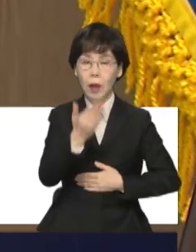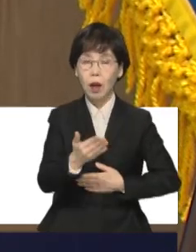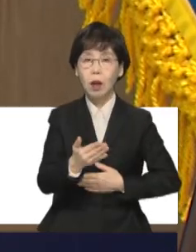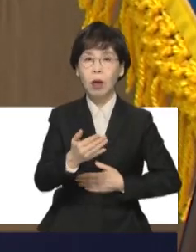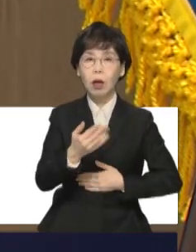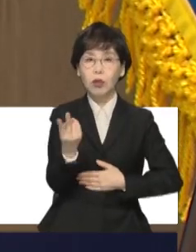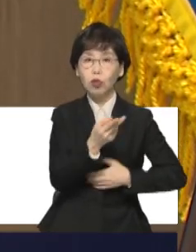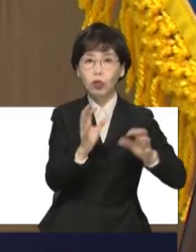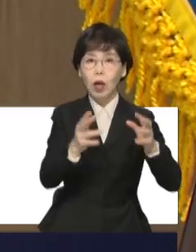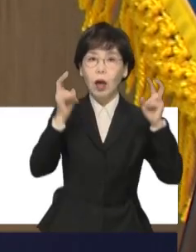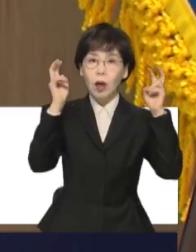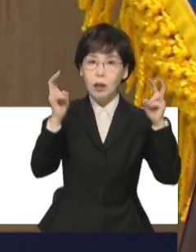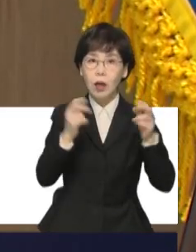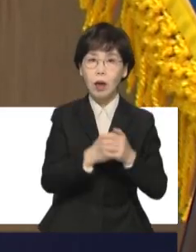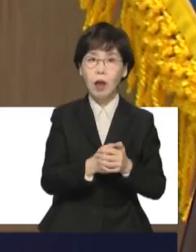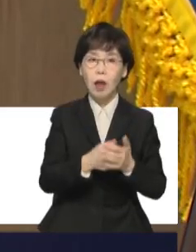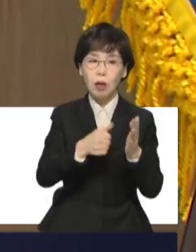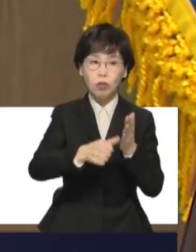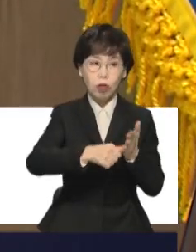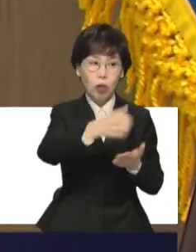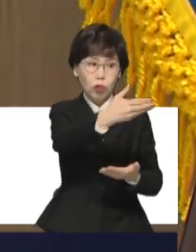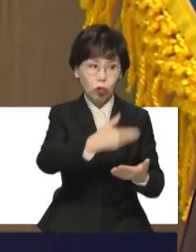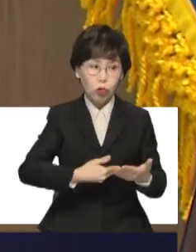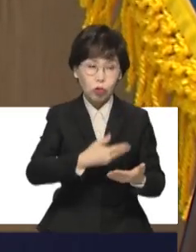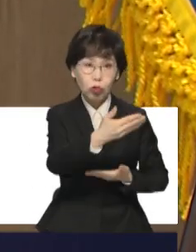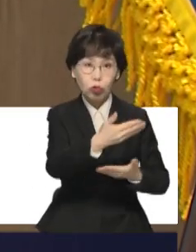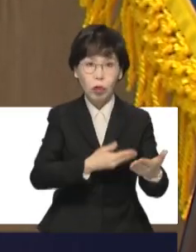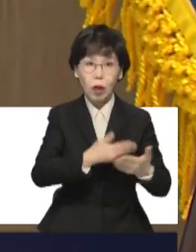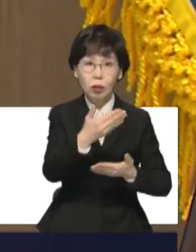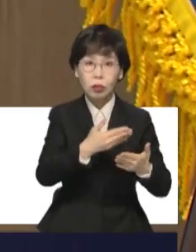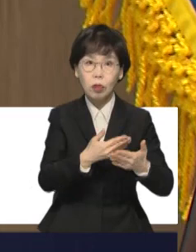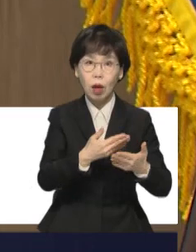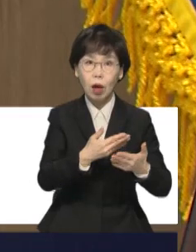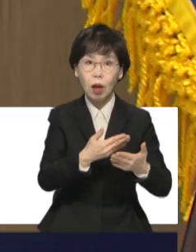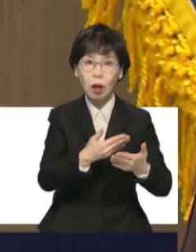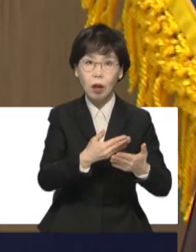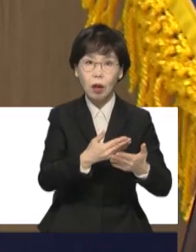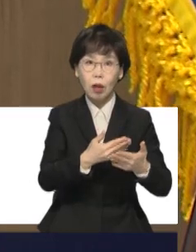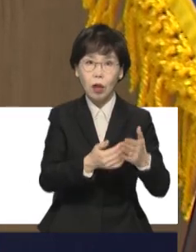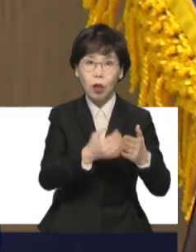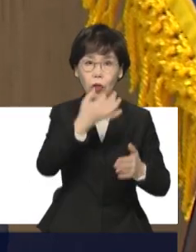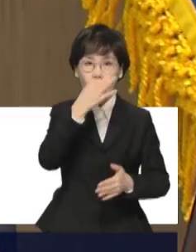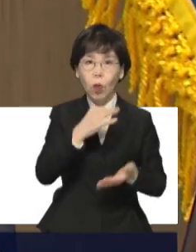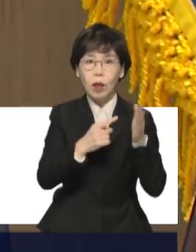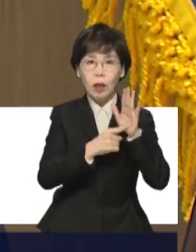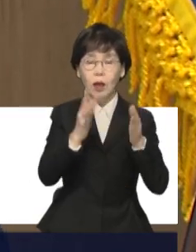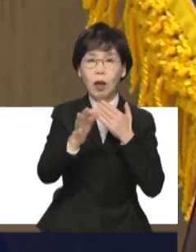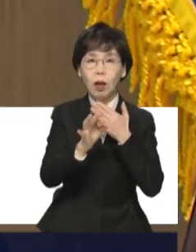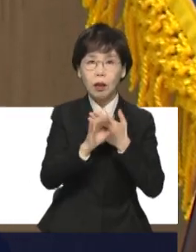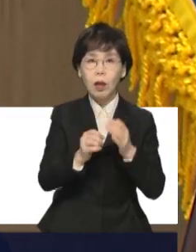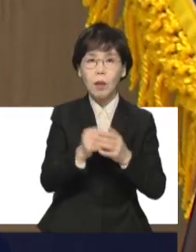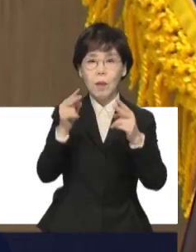양국 기업 간 공급망 협력이 가시화되면 용인에 조성될 예정인 반도체 클러스터에